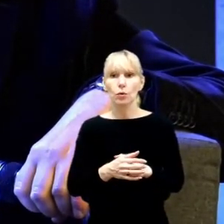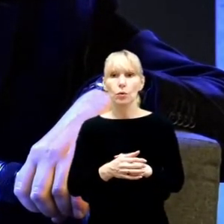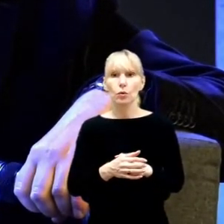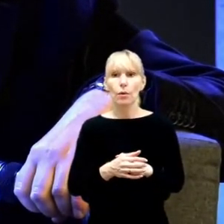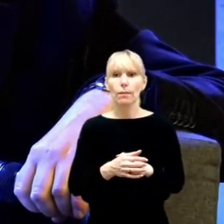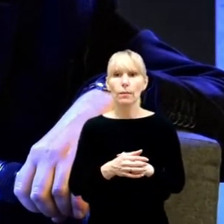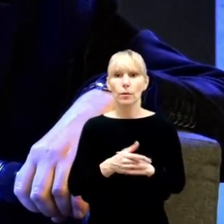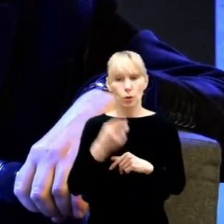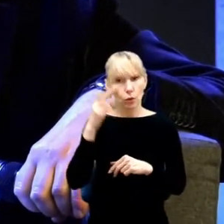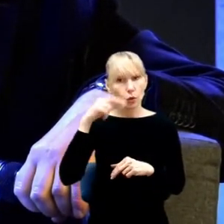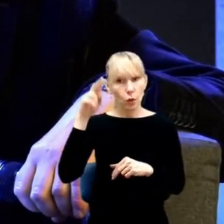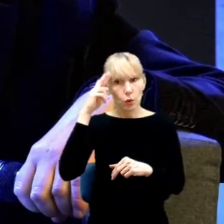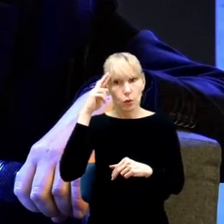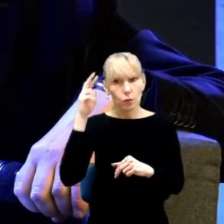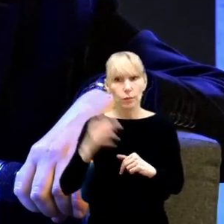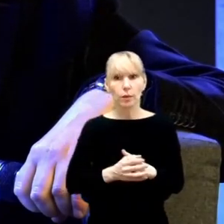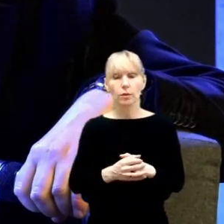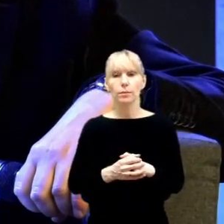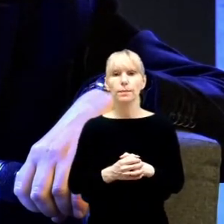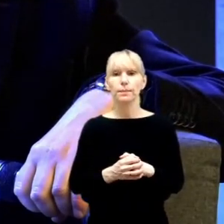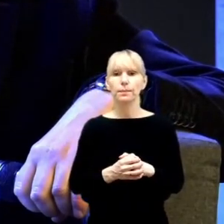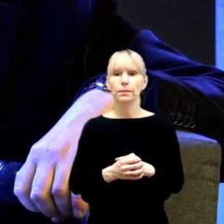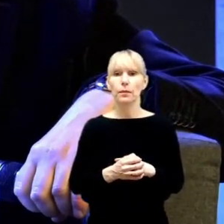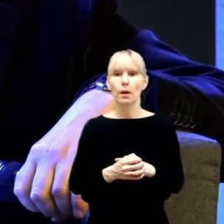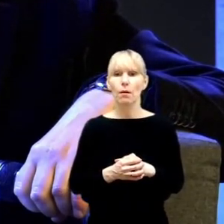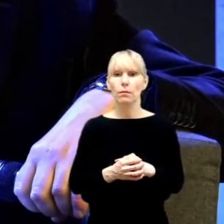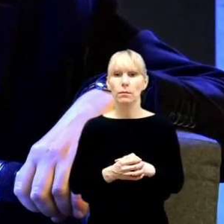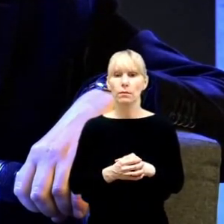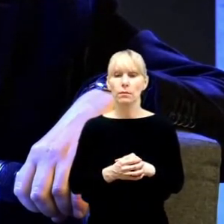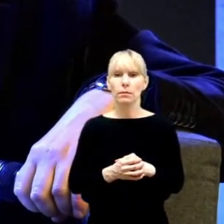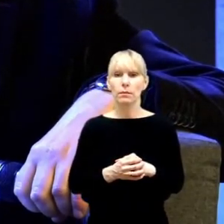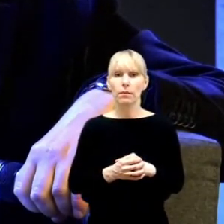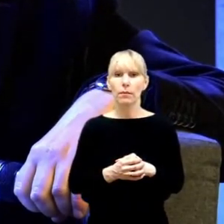Oczywiście nie mogę się pokusić, żeby nie powiedzieć o pewnym wątku centralnym.